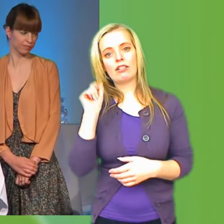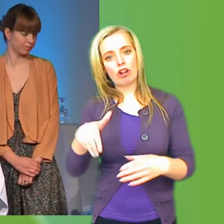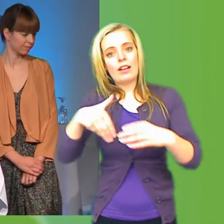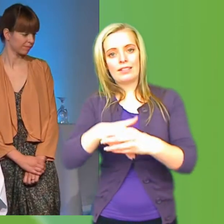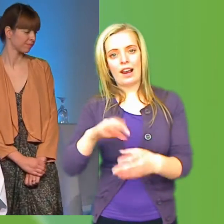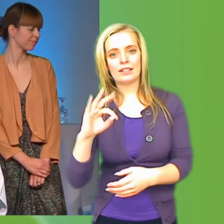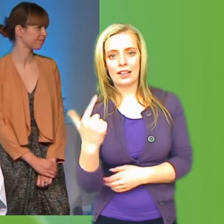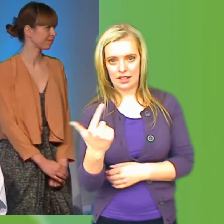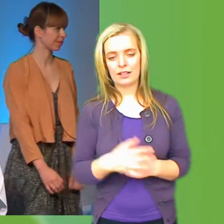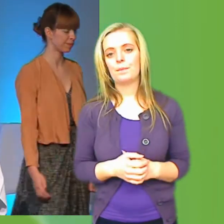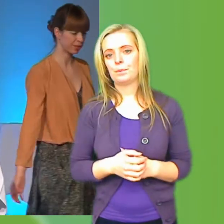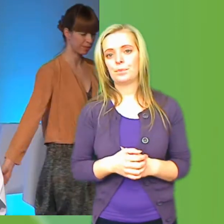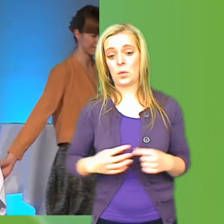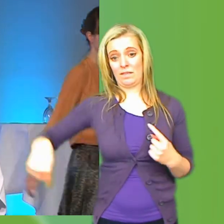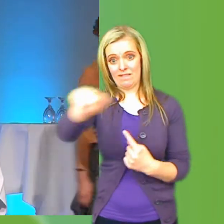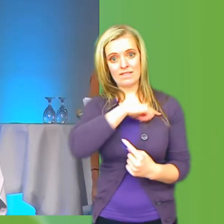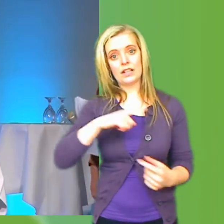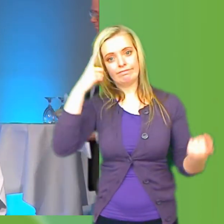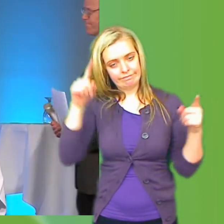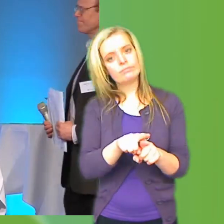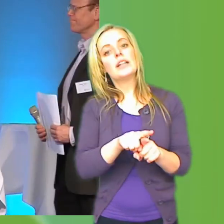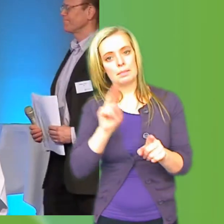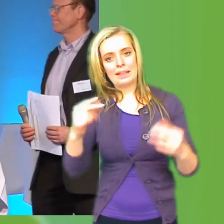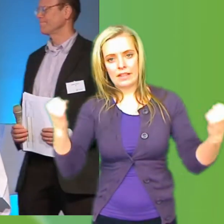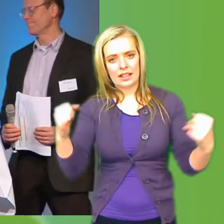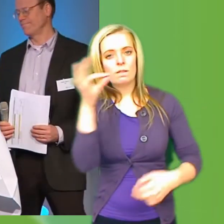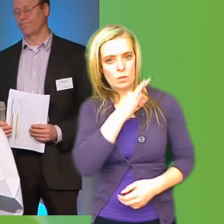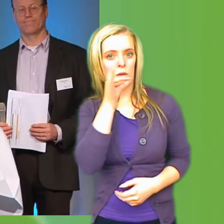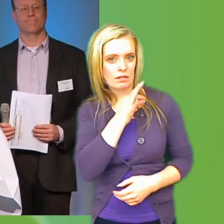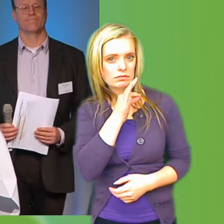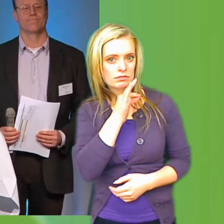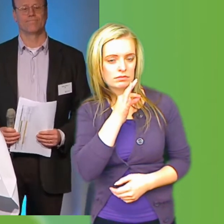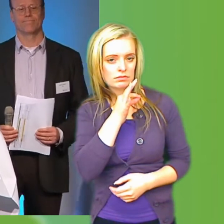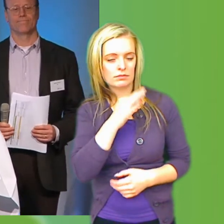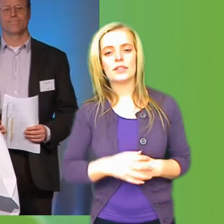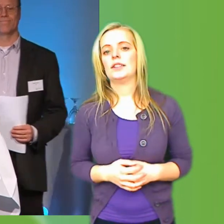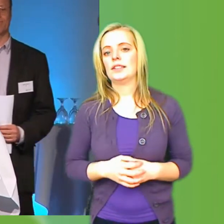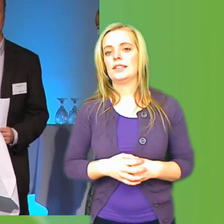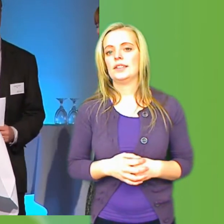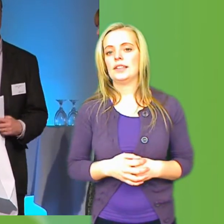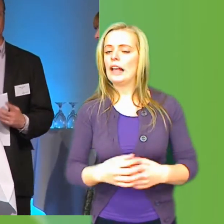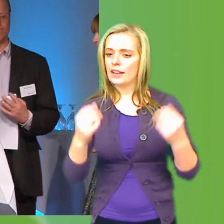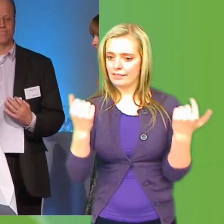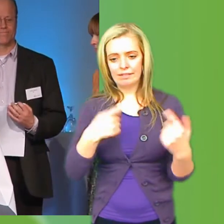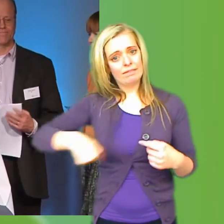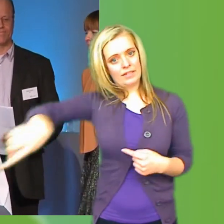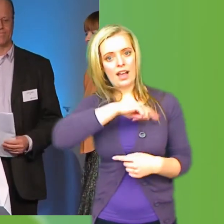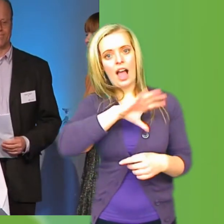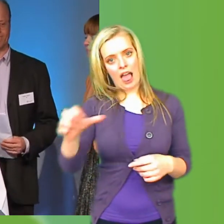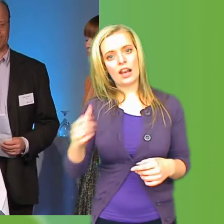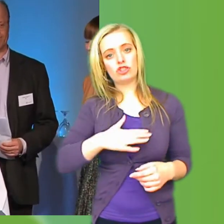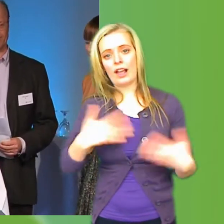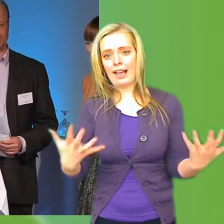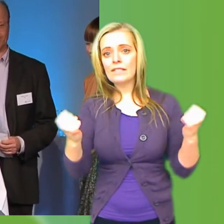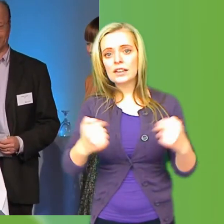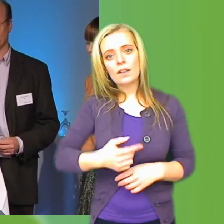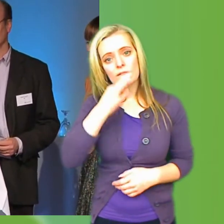att det är en viktig fråga. Den är viktig för enskilda, för demokratin